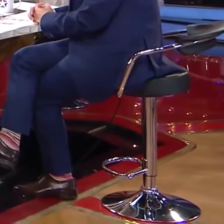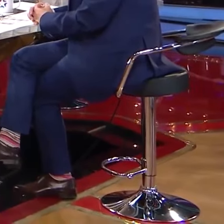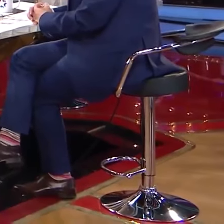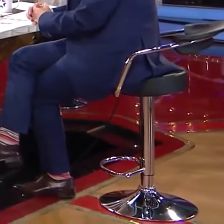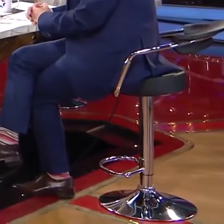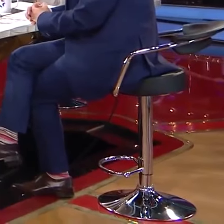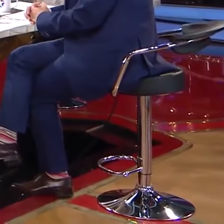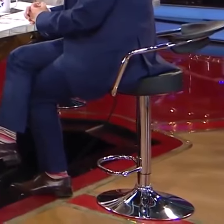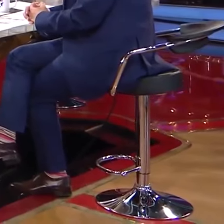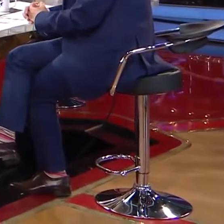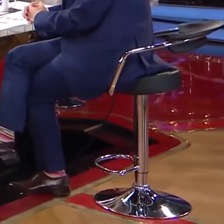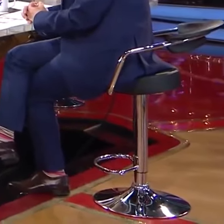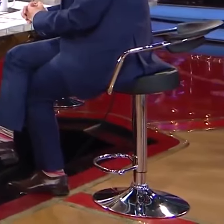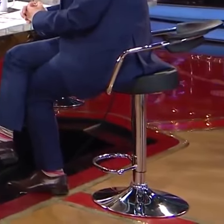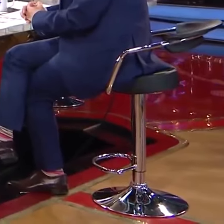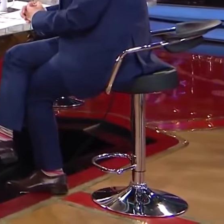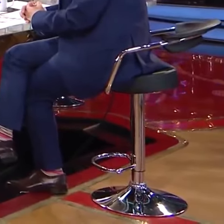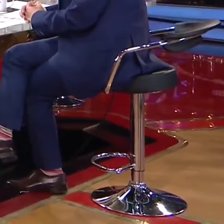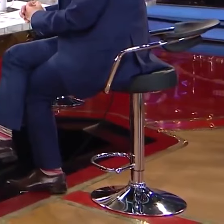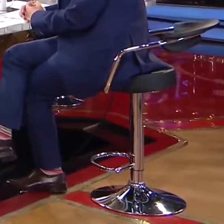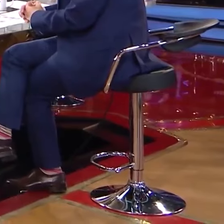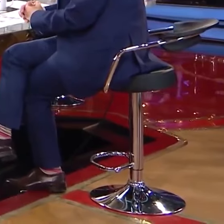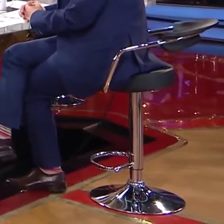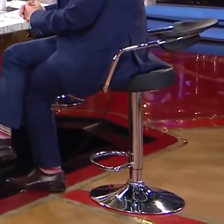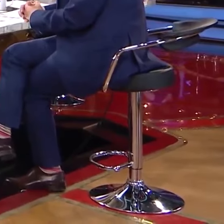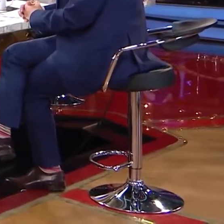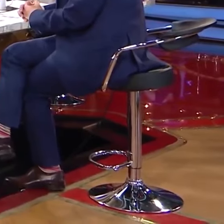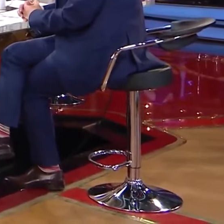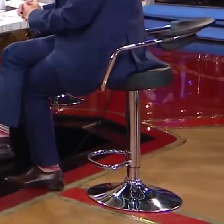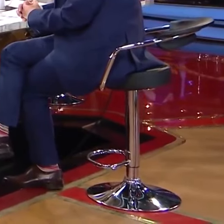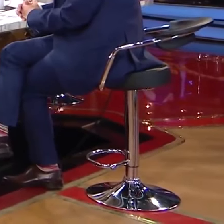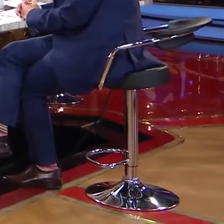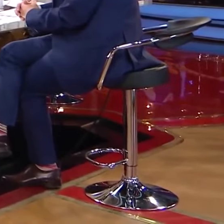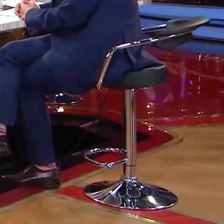sonrası beni ilgilendiren ya da benim dahil ol yönetebileceği Bir şey değil